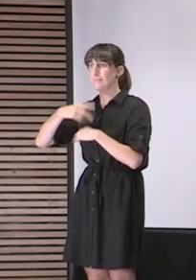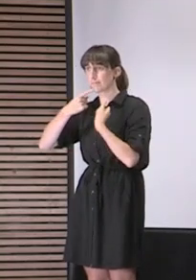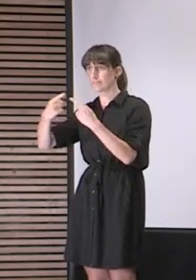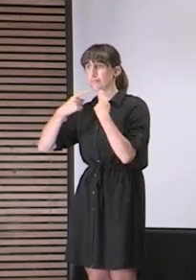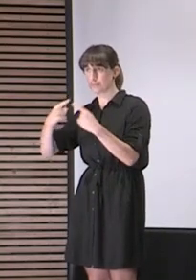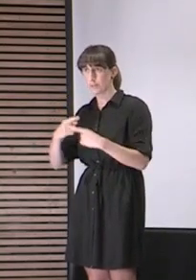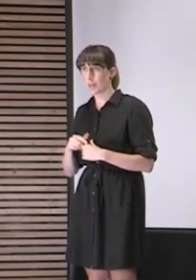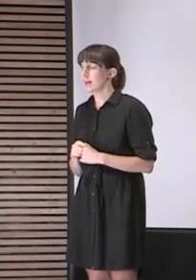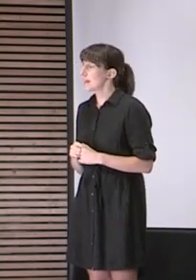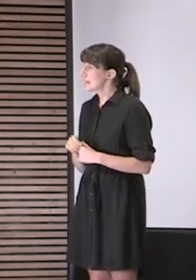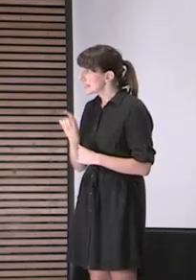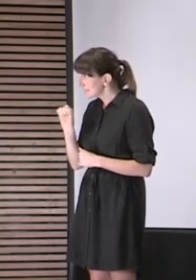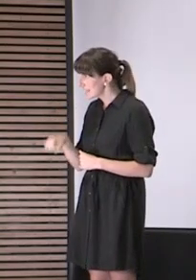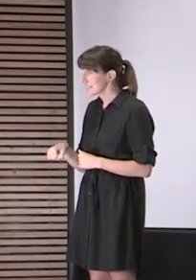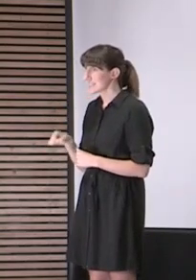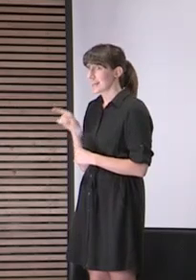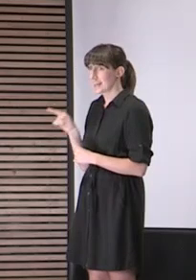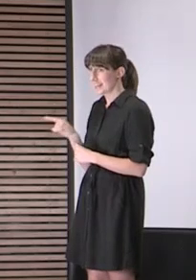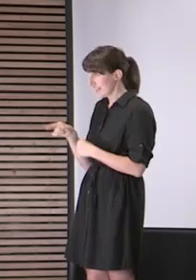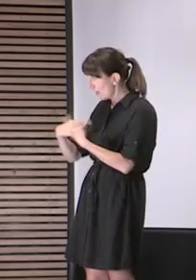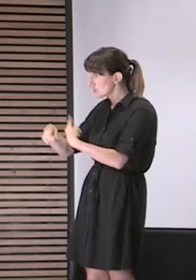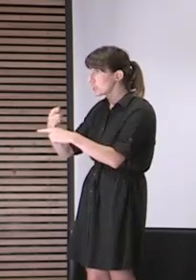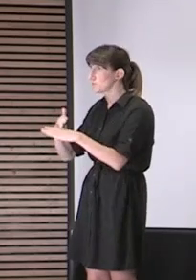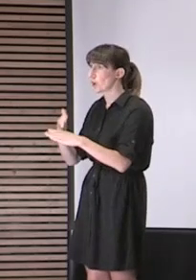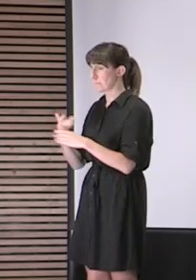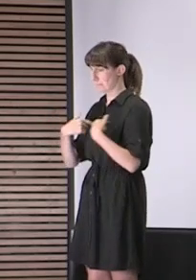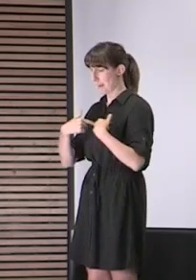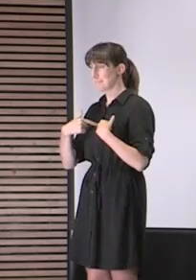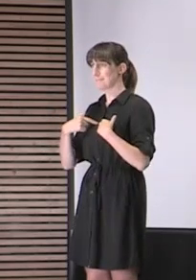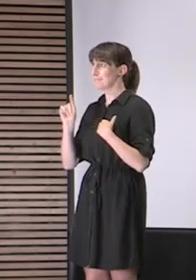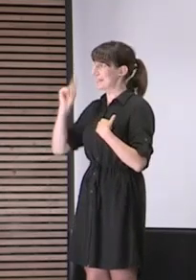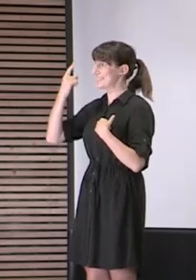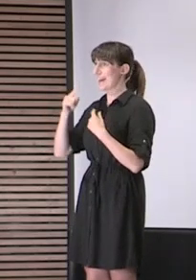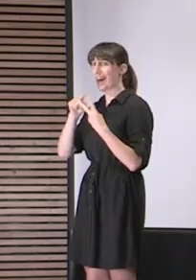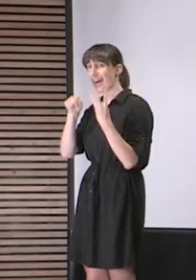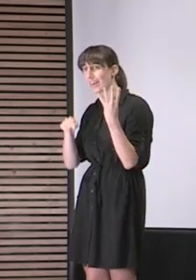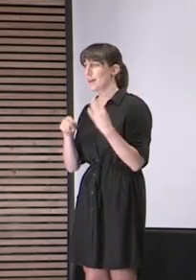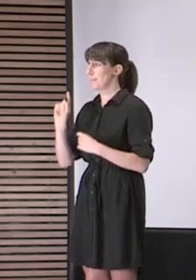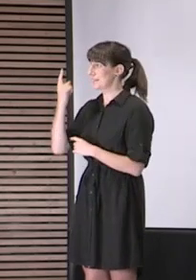clave, ¿esperarías que él esté al frente de historias